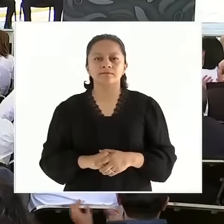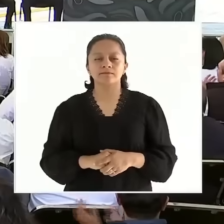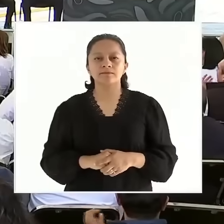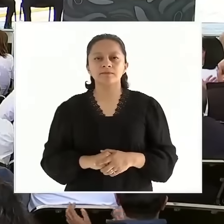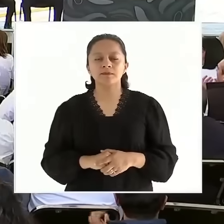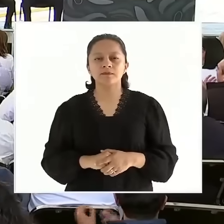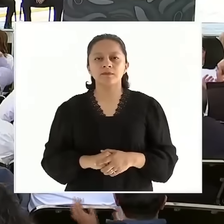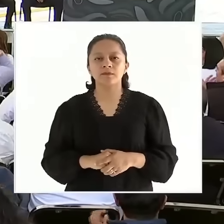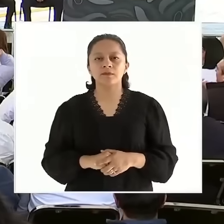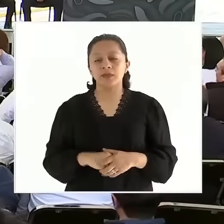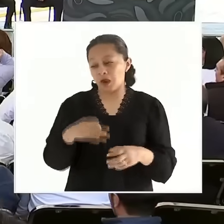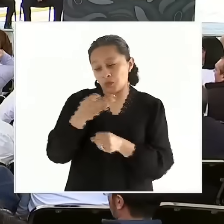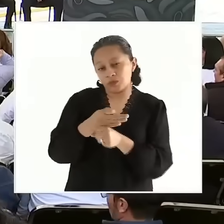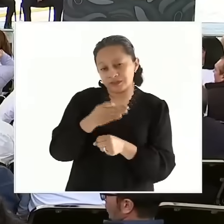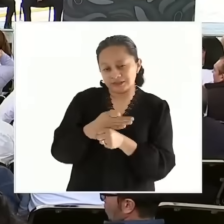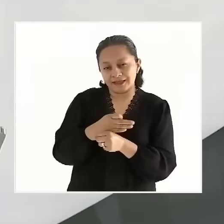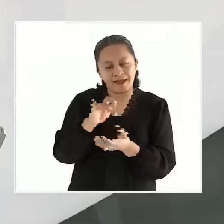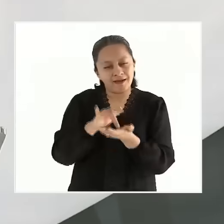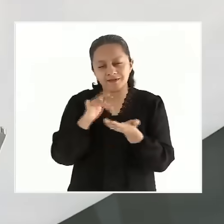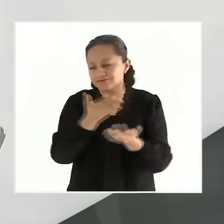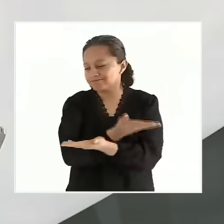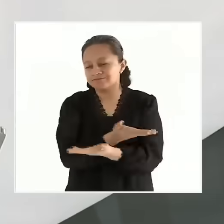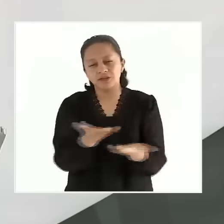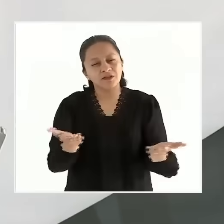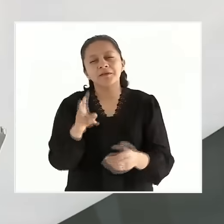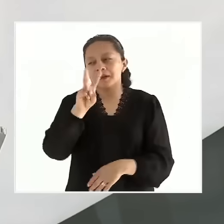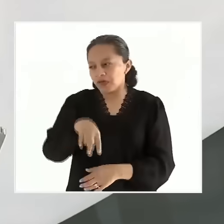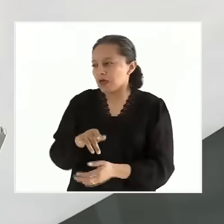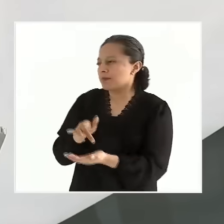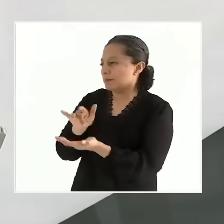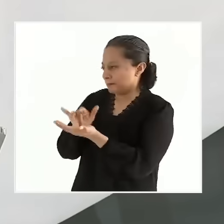No me queda más que agradecerle de nuevo a todas y todos y muchas gracias presidenta por su confianza